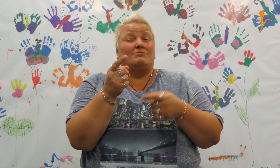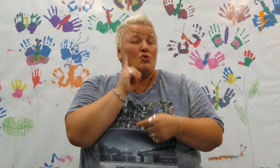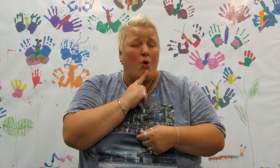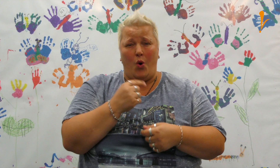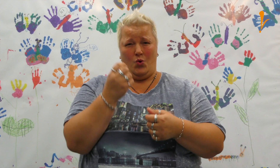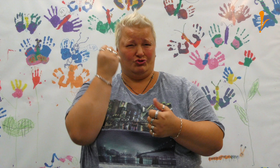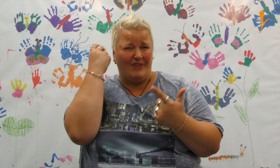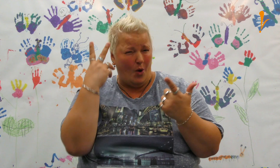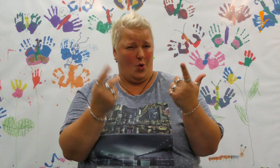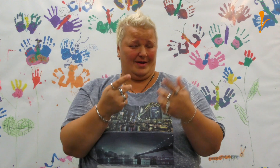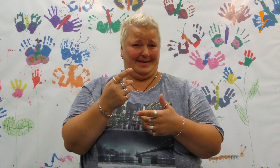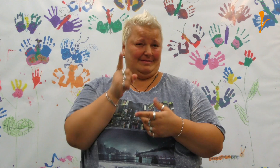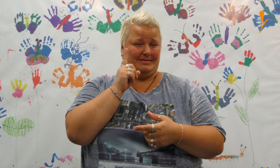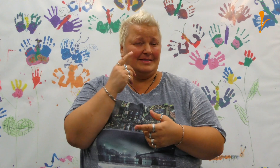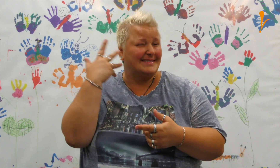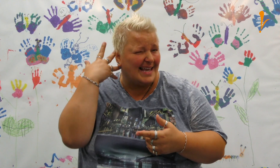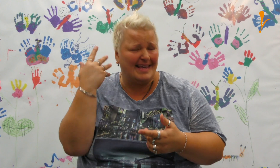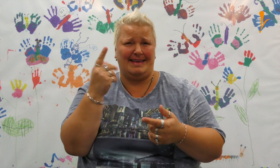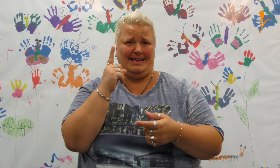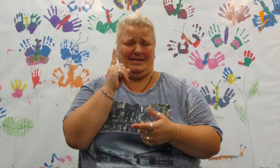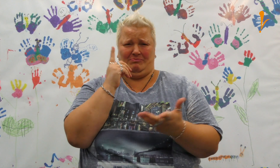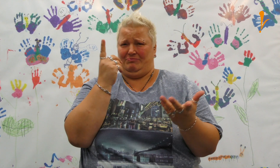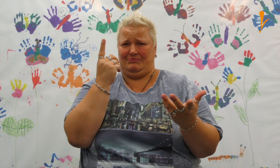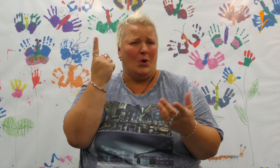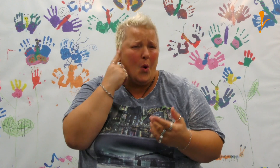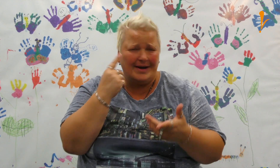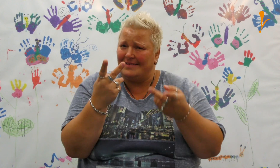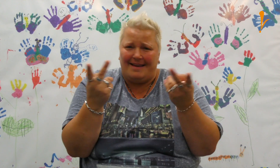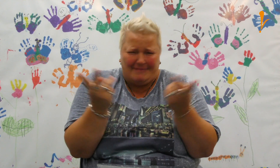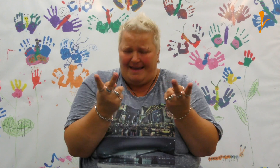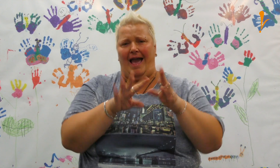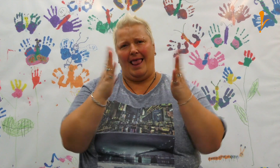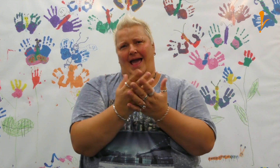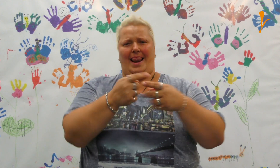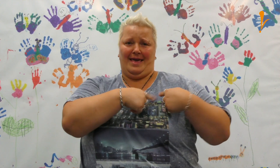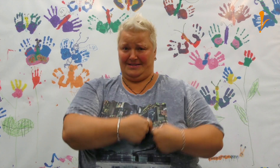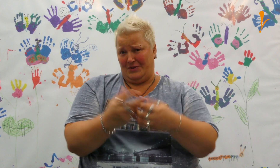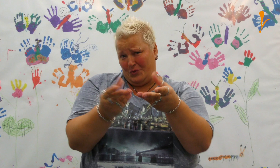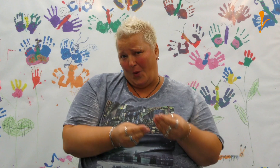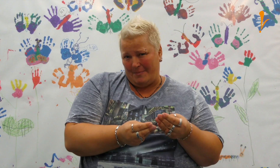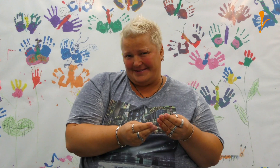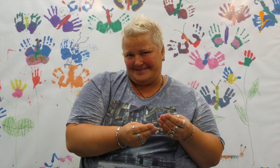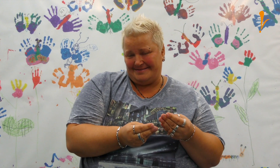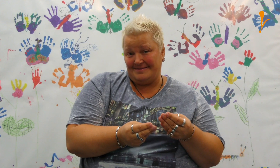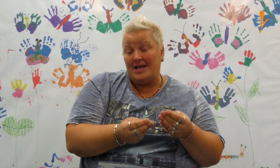Egal ob gehörlos, schwerhörig, CI-Träger, hörend - alle sind herzlich Willkommen!